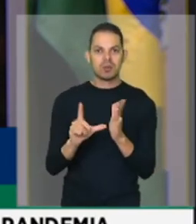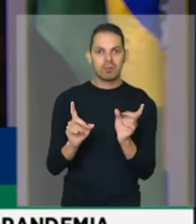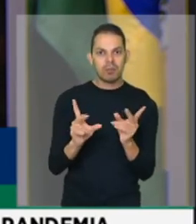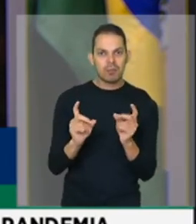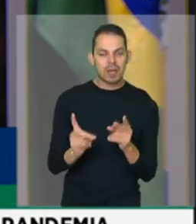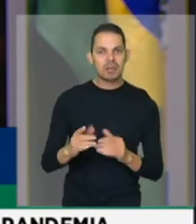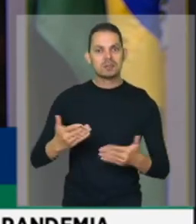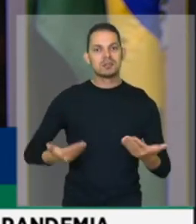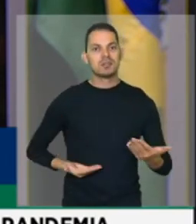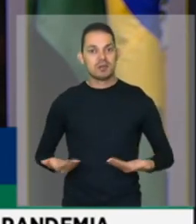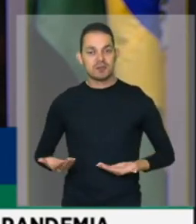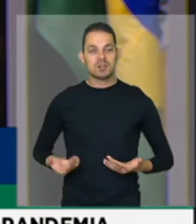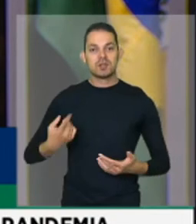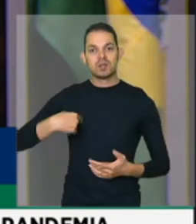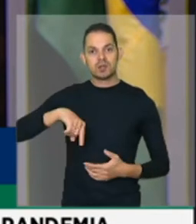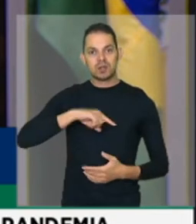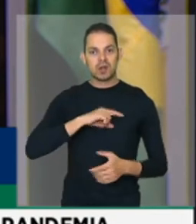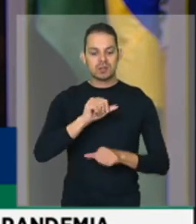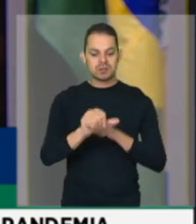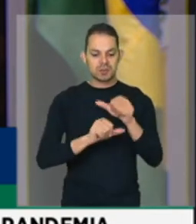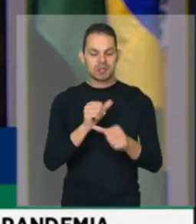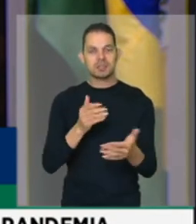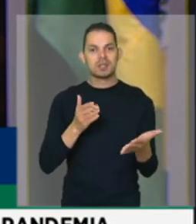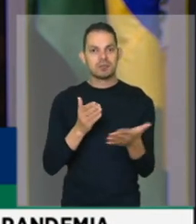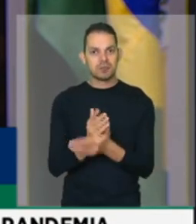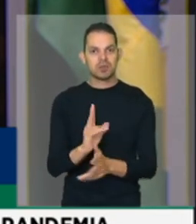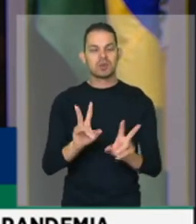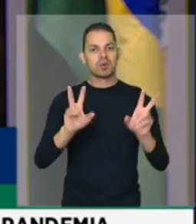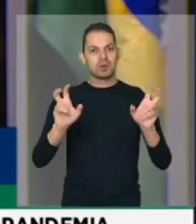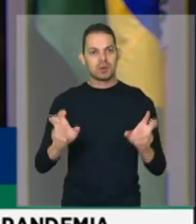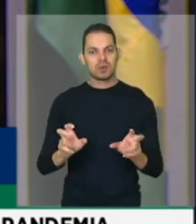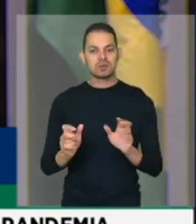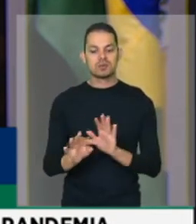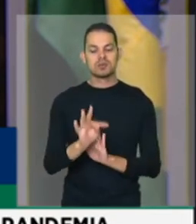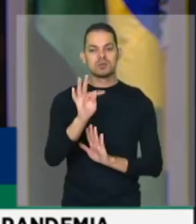ALTERAÇÕES EFETUADAS NA MATÉRIA CONSTANTE DO SUBSTITUTIVO DO SENADO FEDERAL